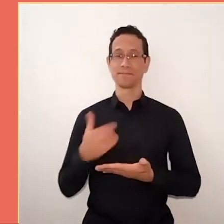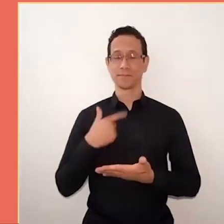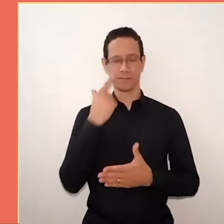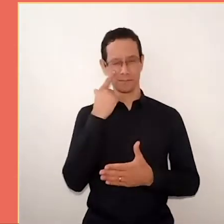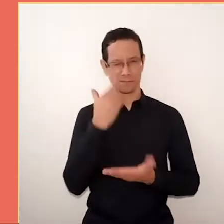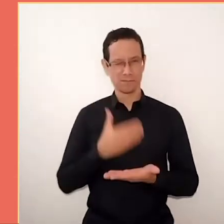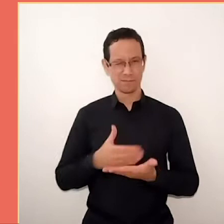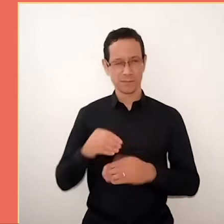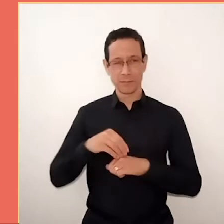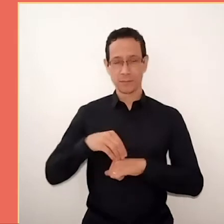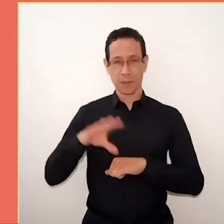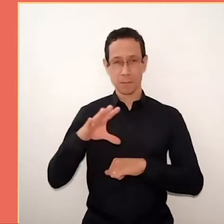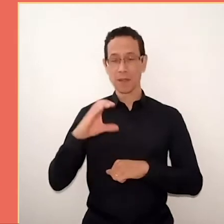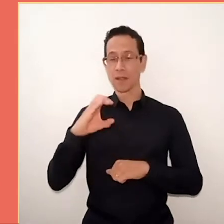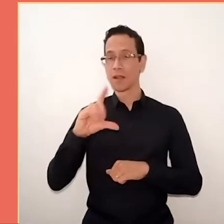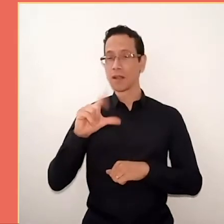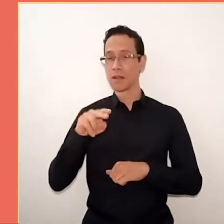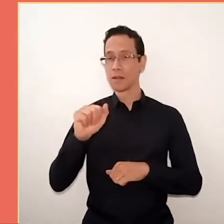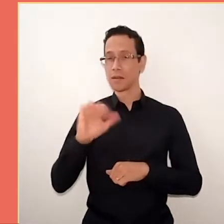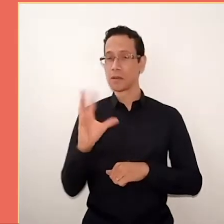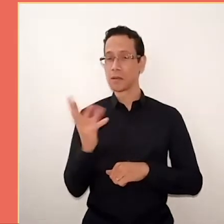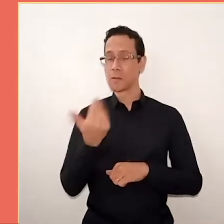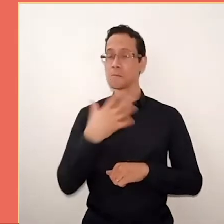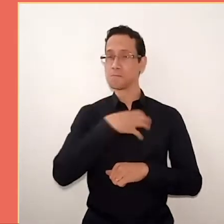E começar lendo três trechos de um livro